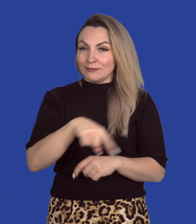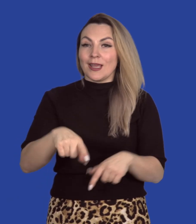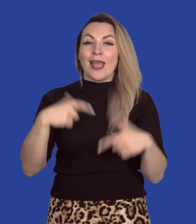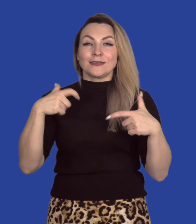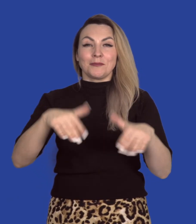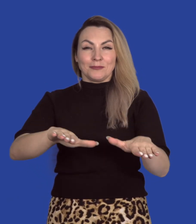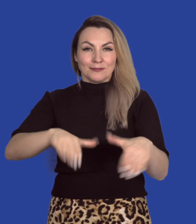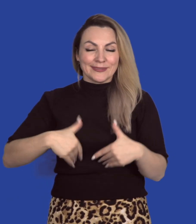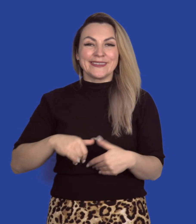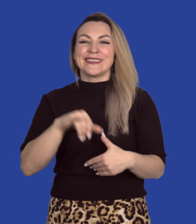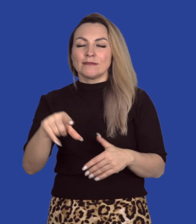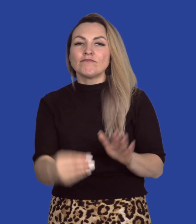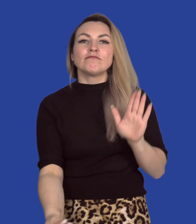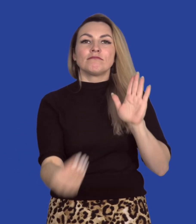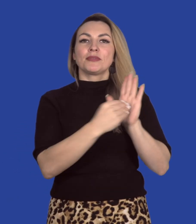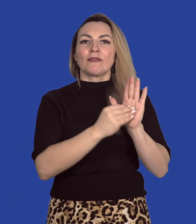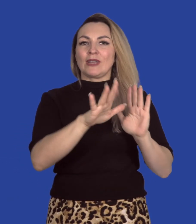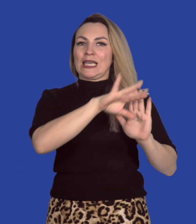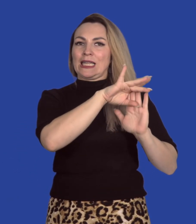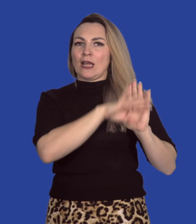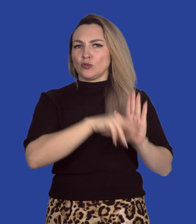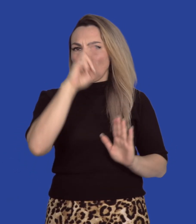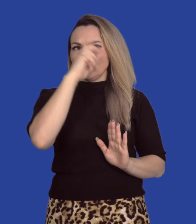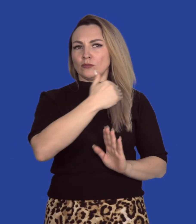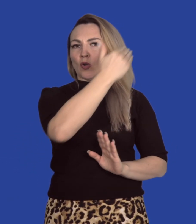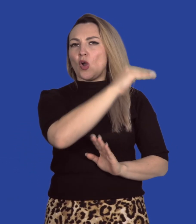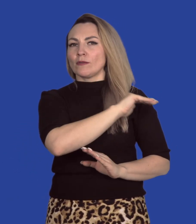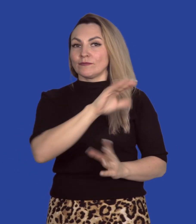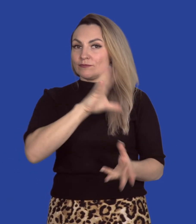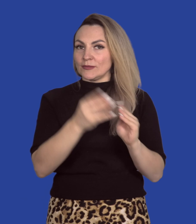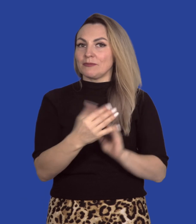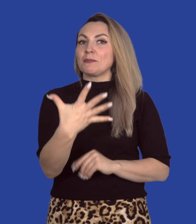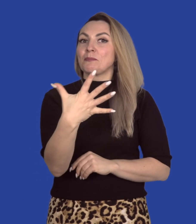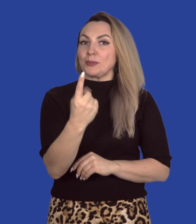Всего в официальный реестр, по итогам года, вошли 51 переводчик РЖЯ.